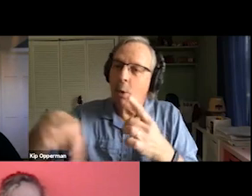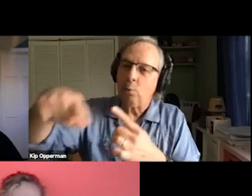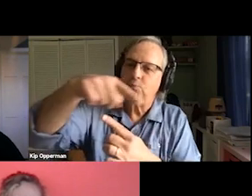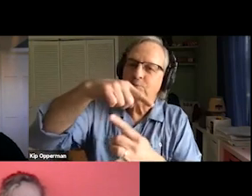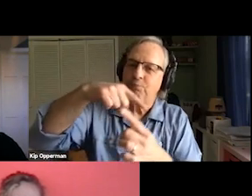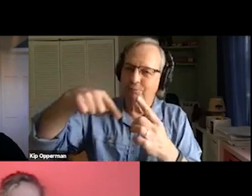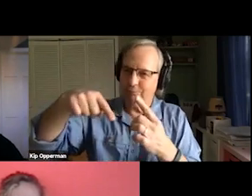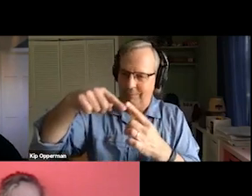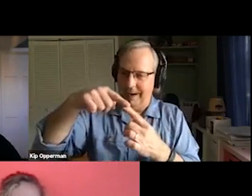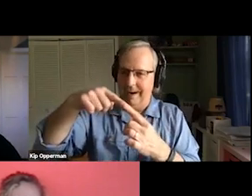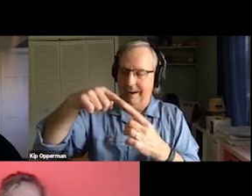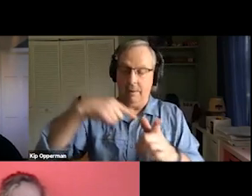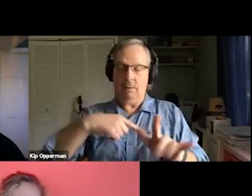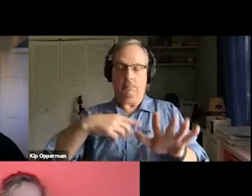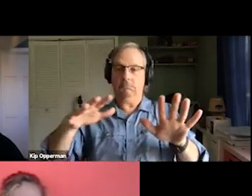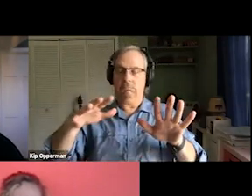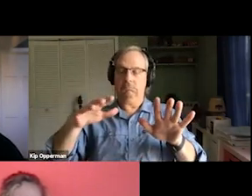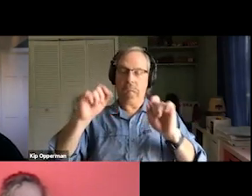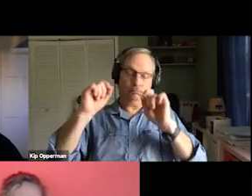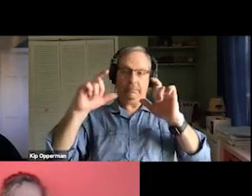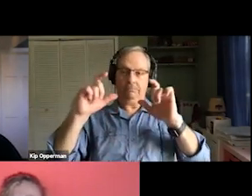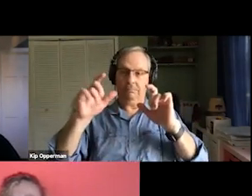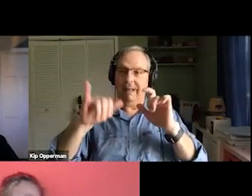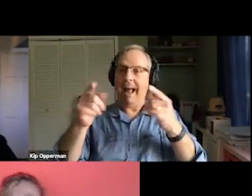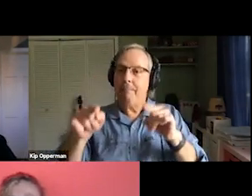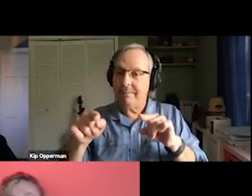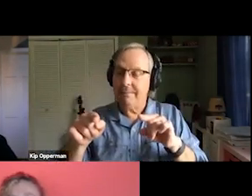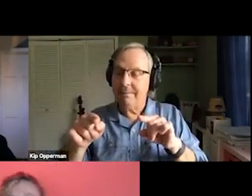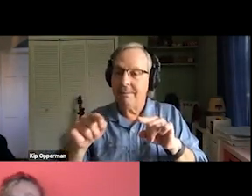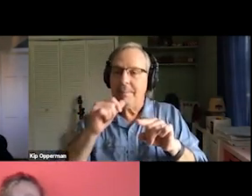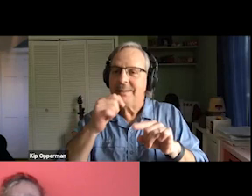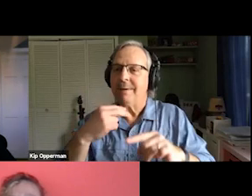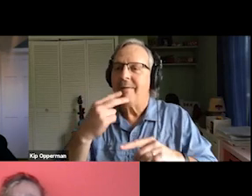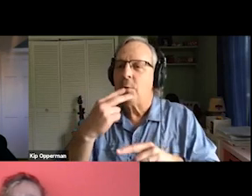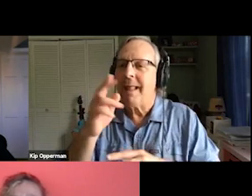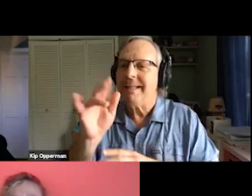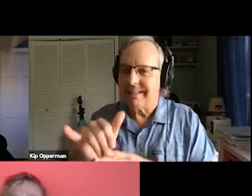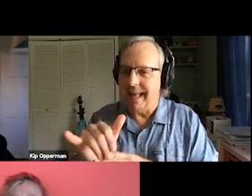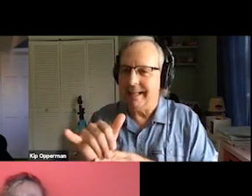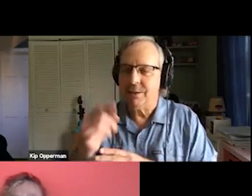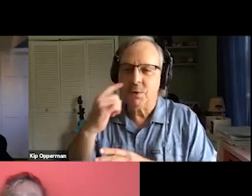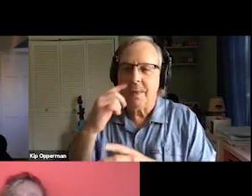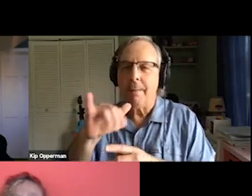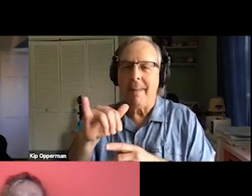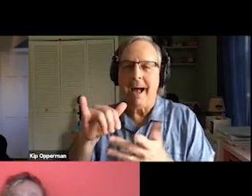a menudo se quedan desconcertados o sorprendidos porque no lo hemos verbalizado. Entonces, realmente estoy pensando en que si van a hacer algunos cambios